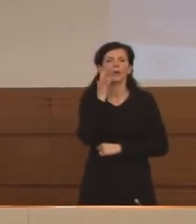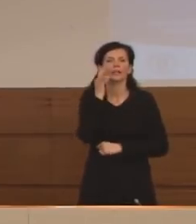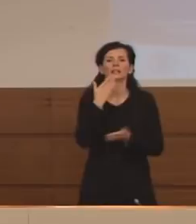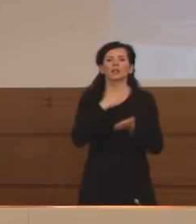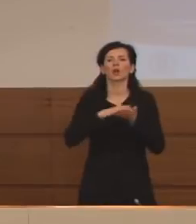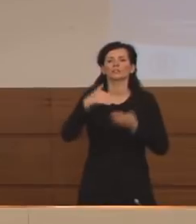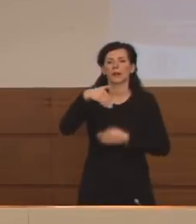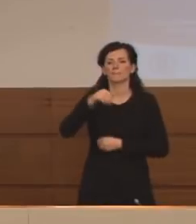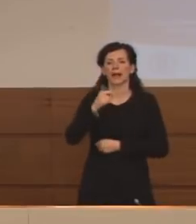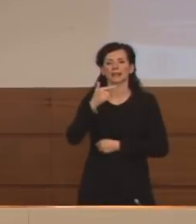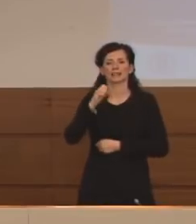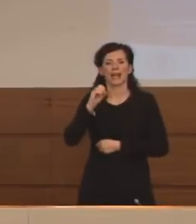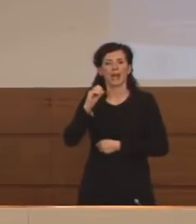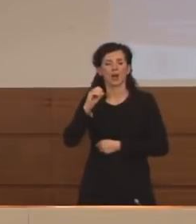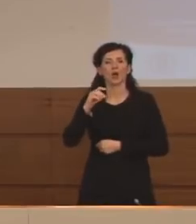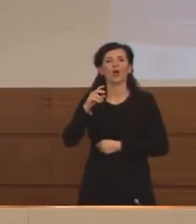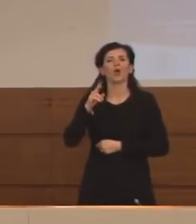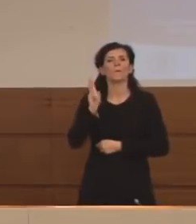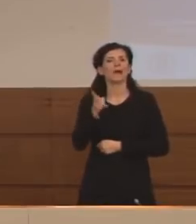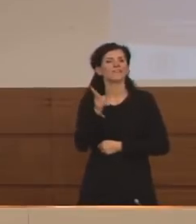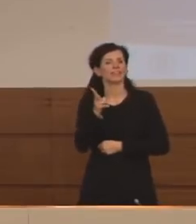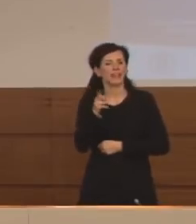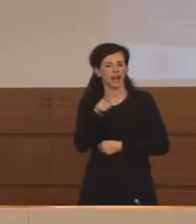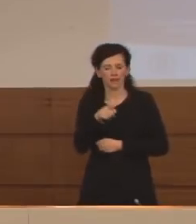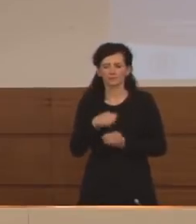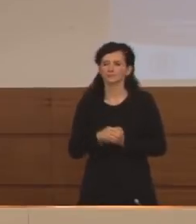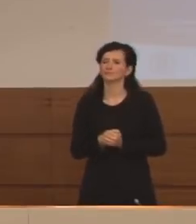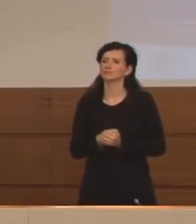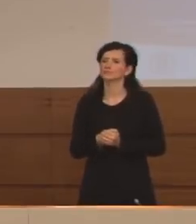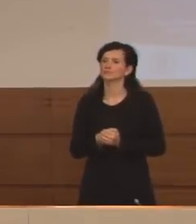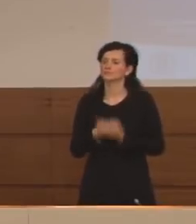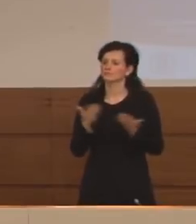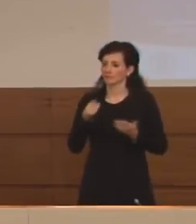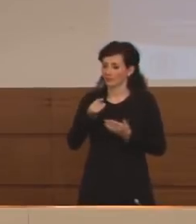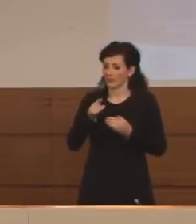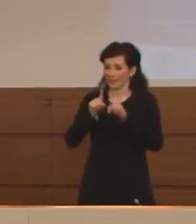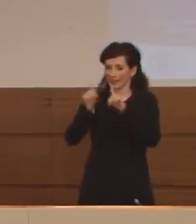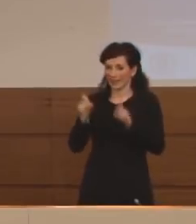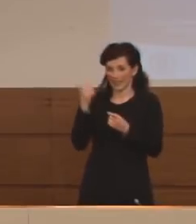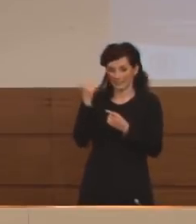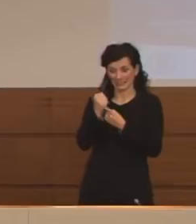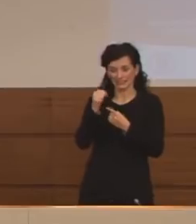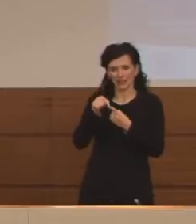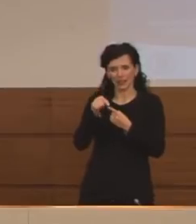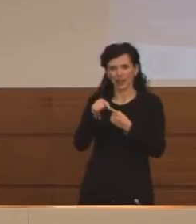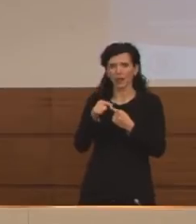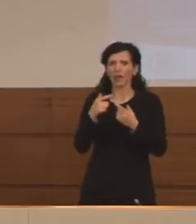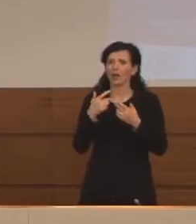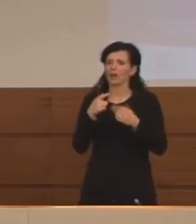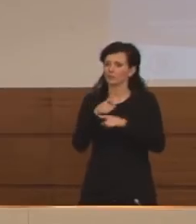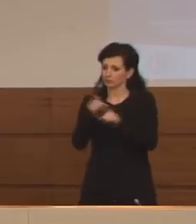Volevo capire se questo test fa parte di quelli che voi state validando.